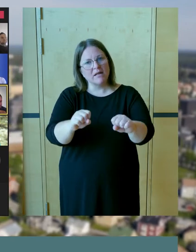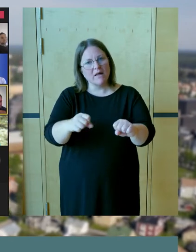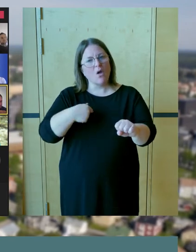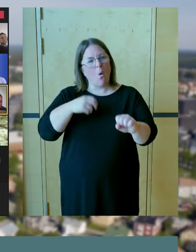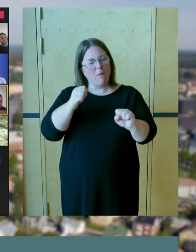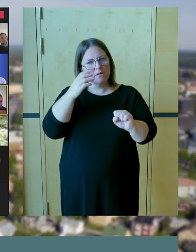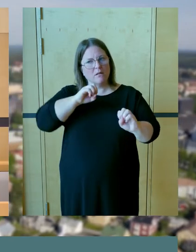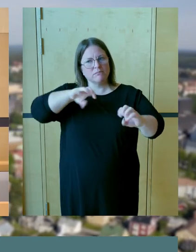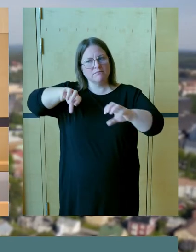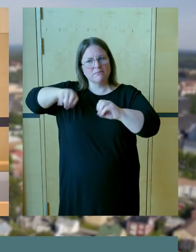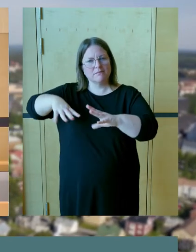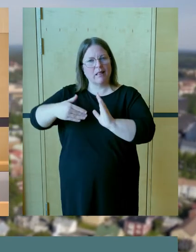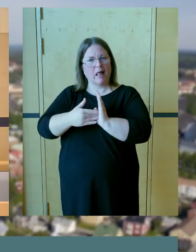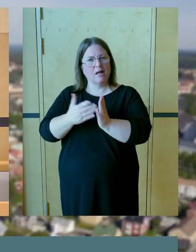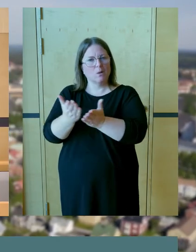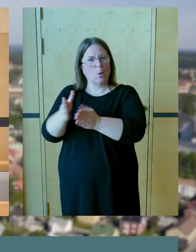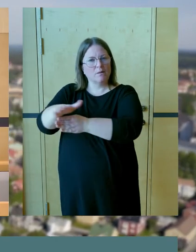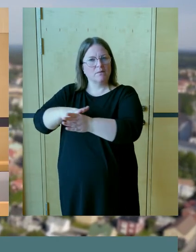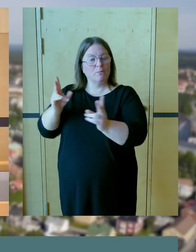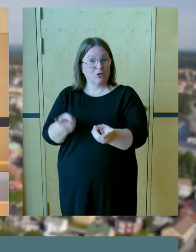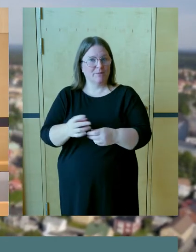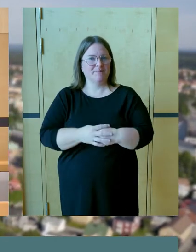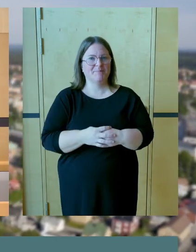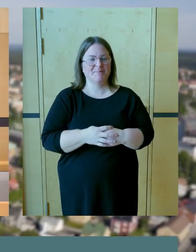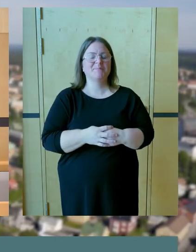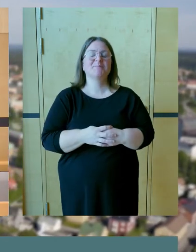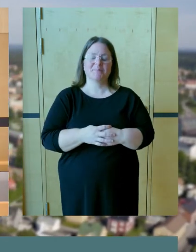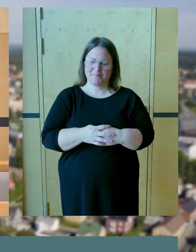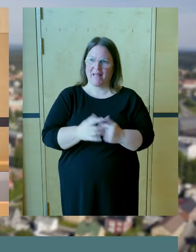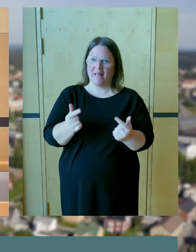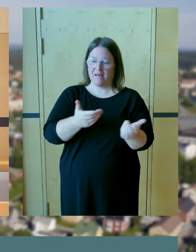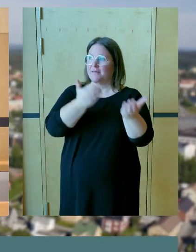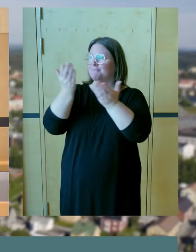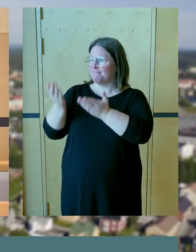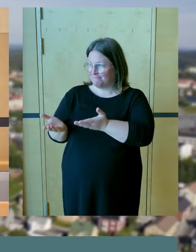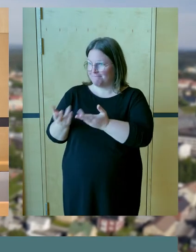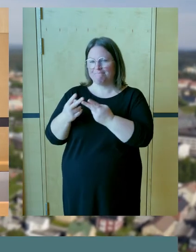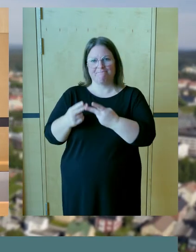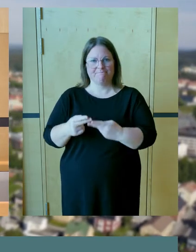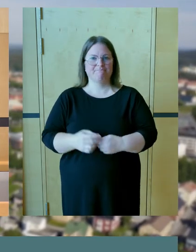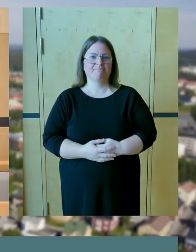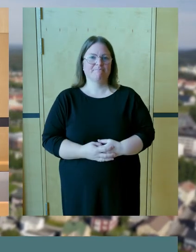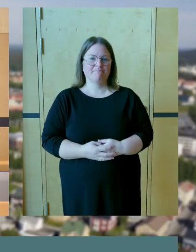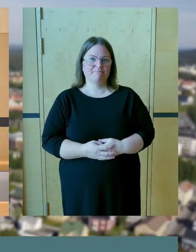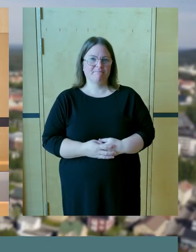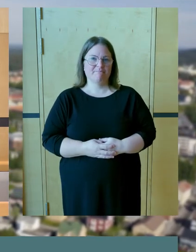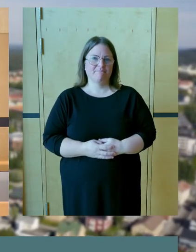Tack ska du ha det eller andra ordet i Magnus Nilsson Socialdemokraterna adress till årets Burman Varsågod Tack så mycket